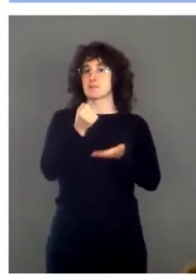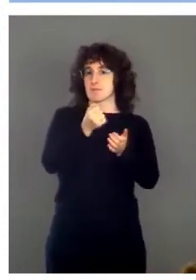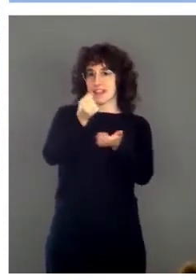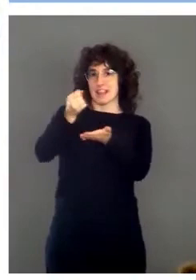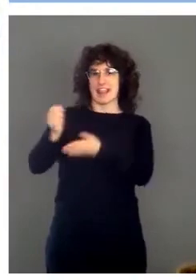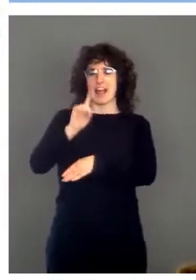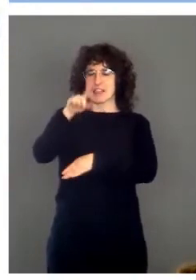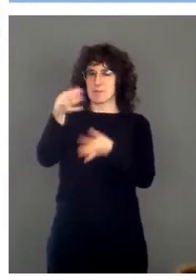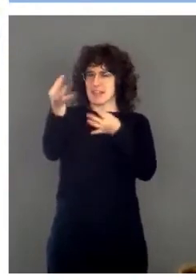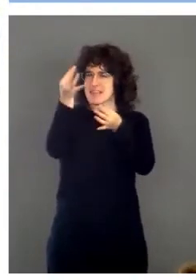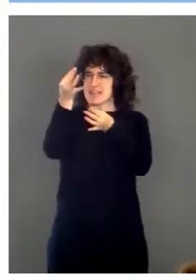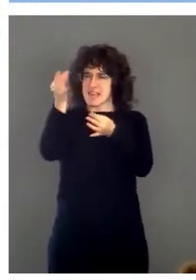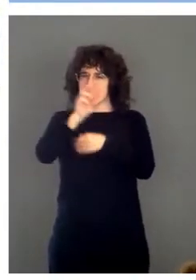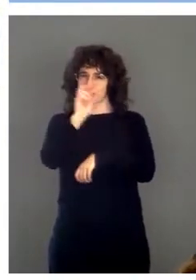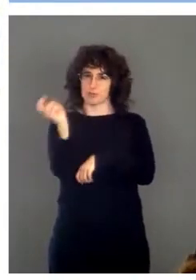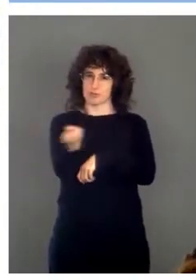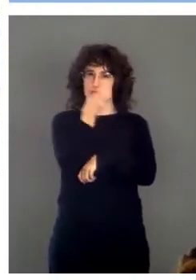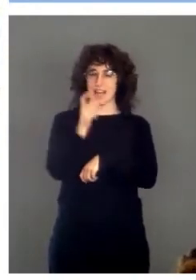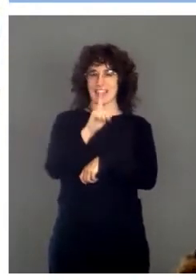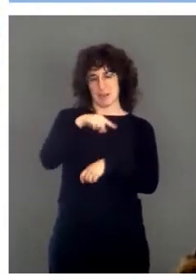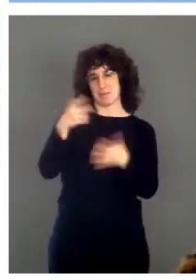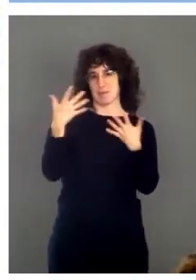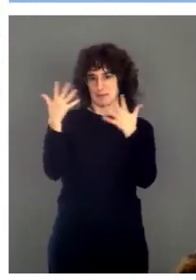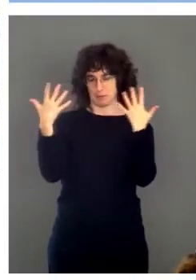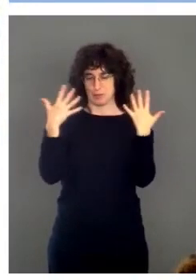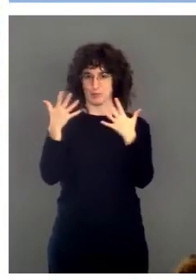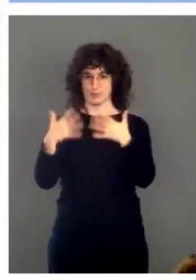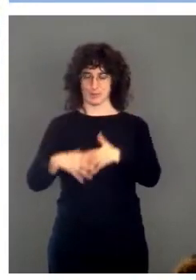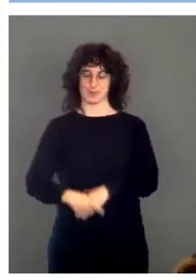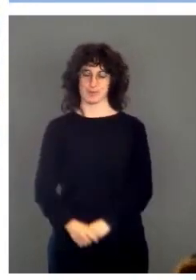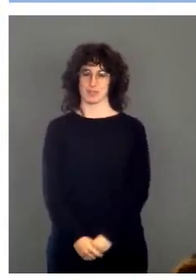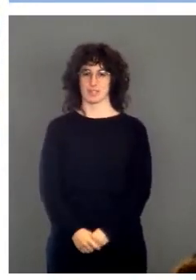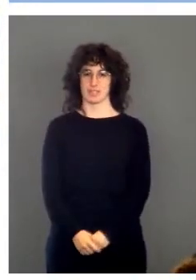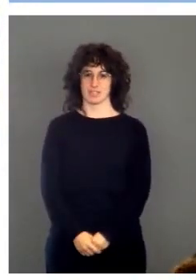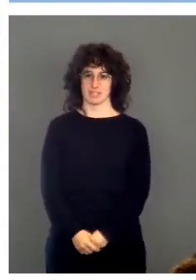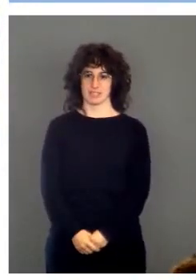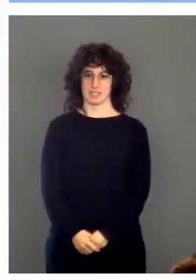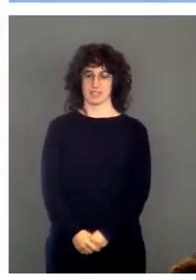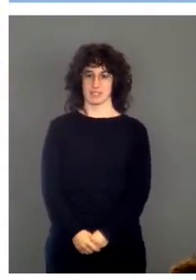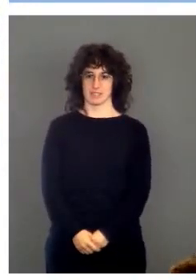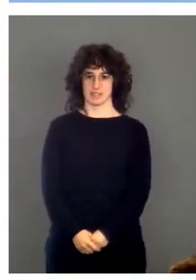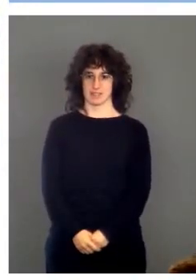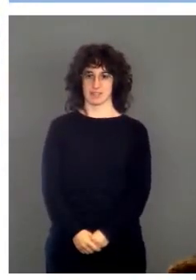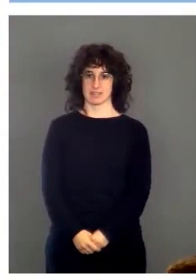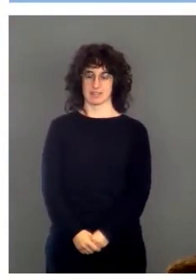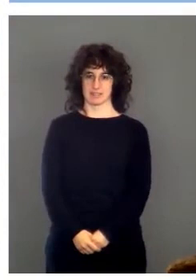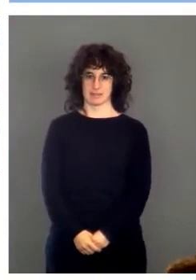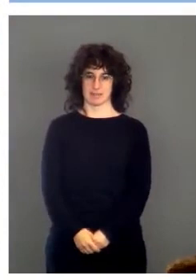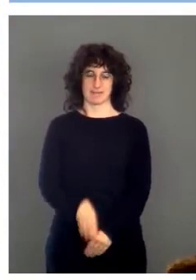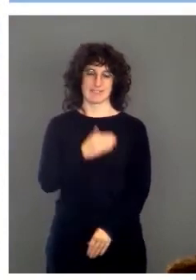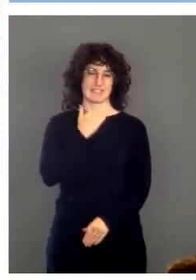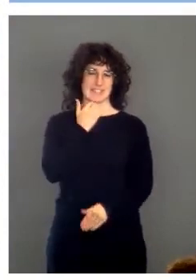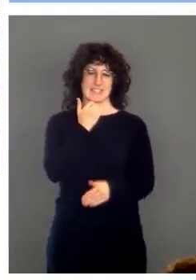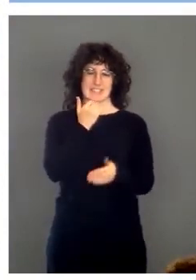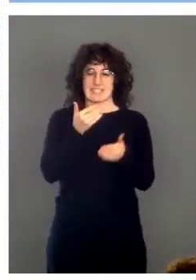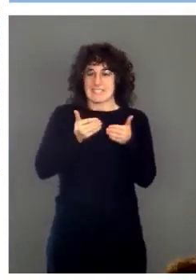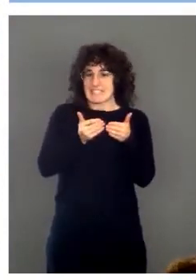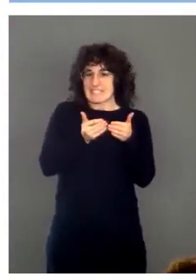Ese aplauso perdón ahora son muchos y estamos ya casi Sí en la recta Final